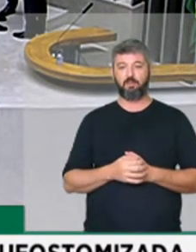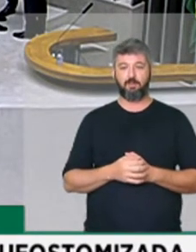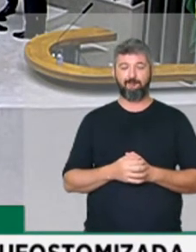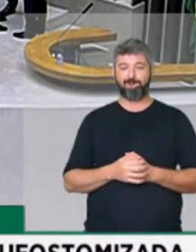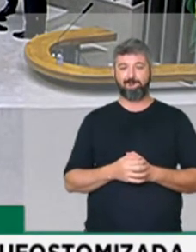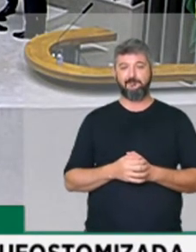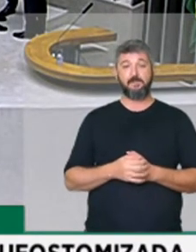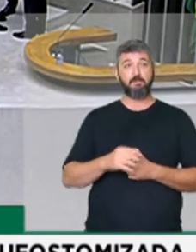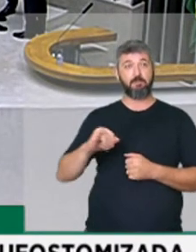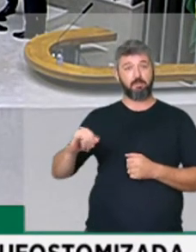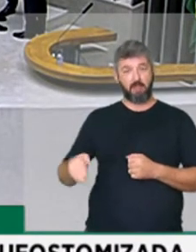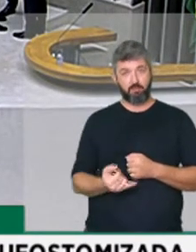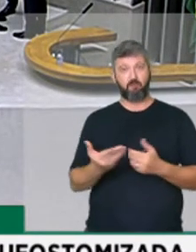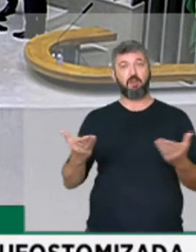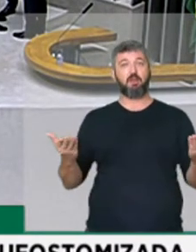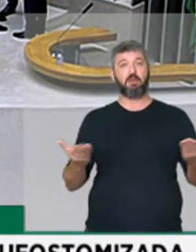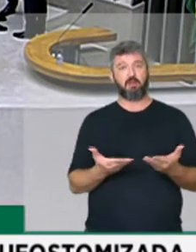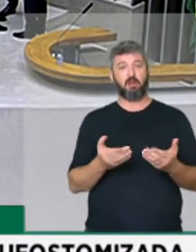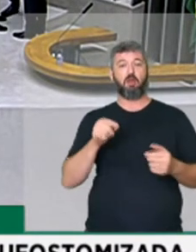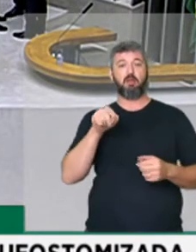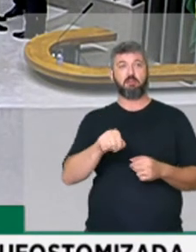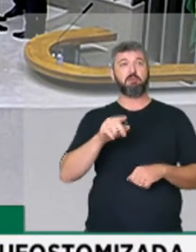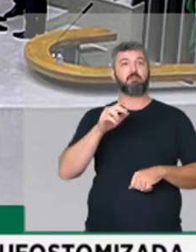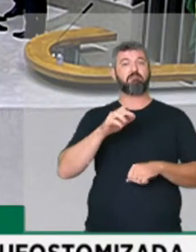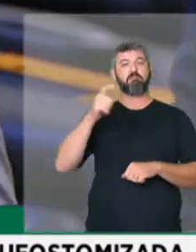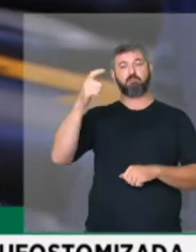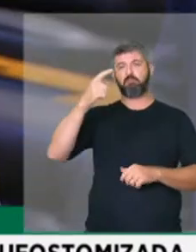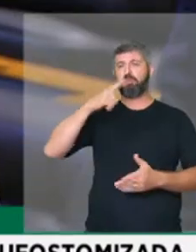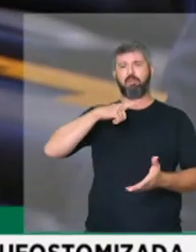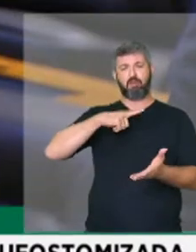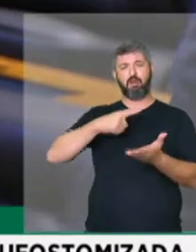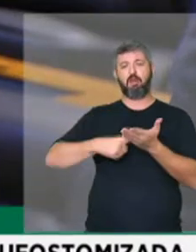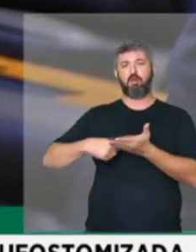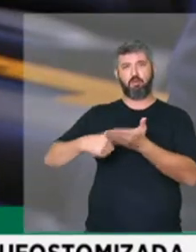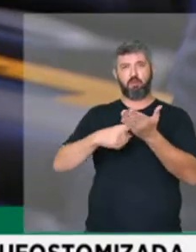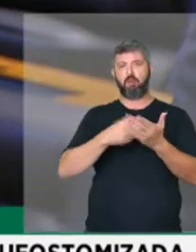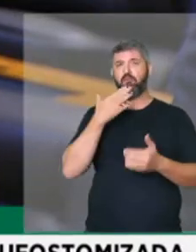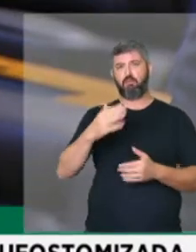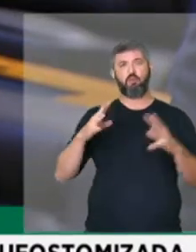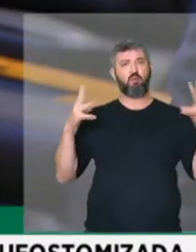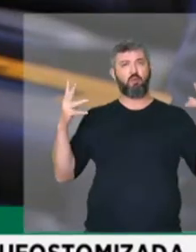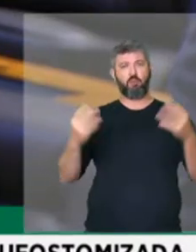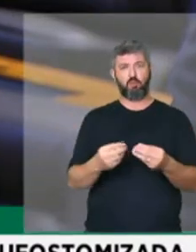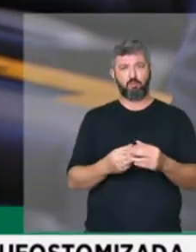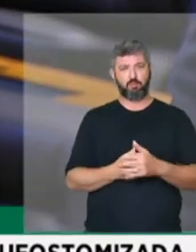[PRESIDENTE]: PCDOB. -- [DEP. JANDIRA FEGHALI]: PCDOB ORIENTA FAVORAVELMENTE, NOVAMENTE